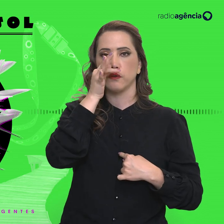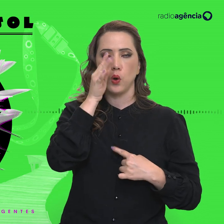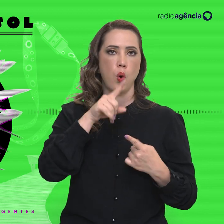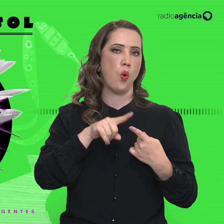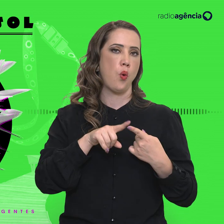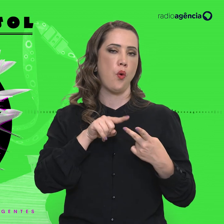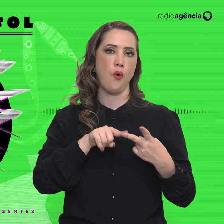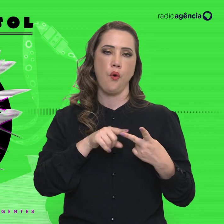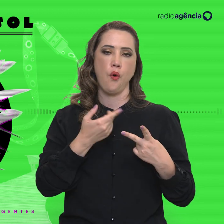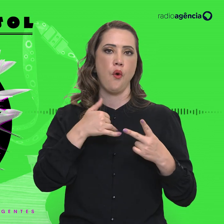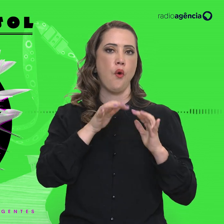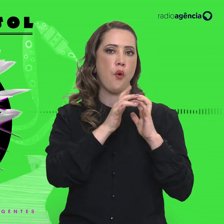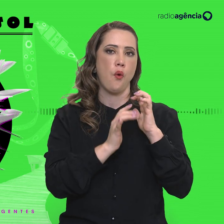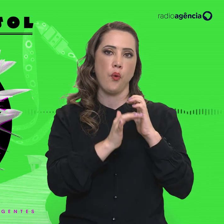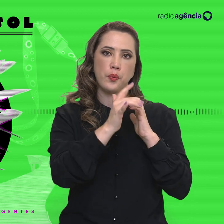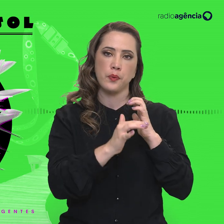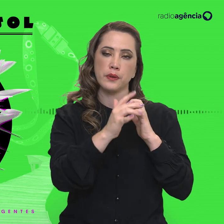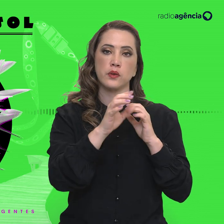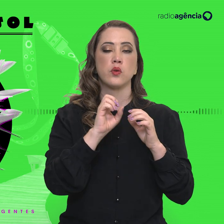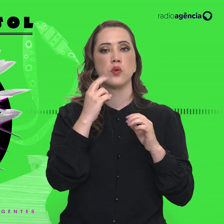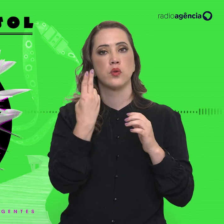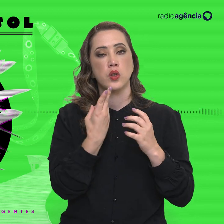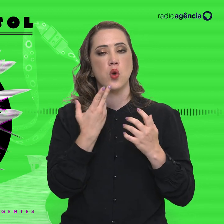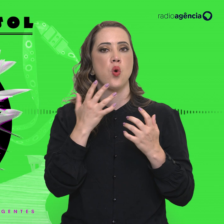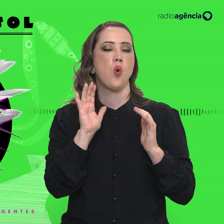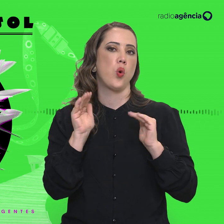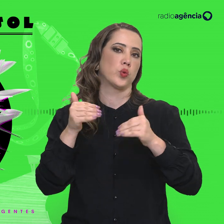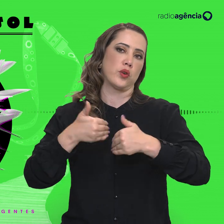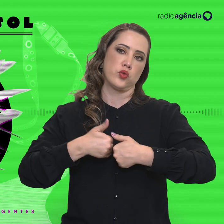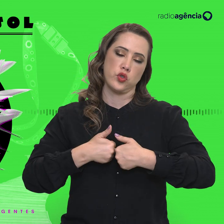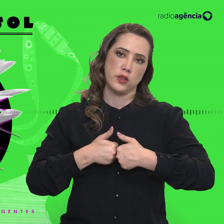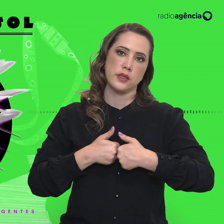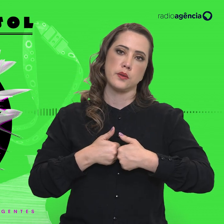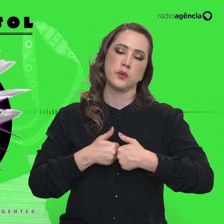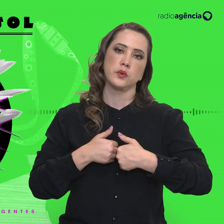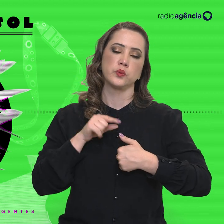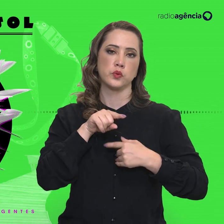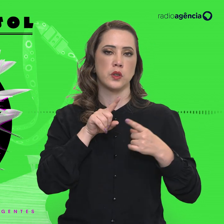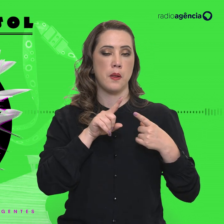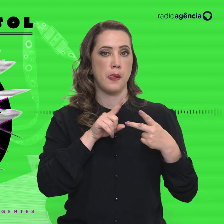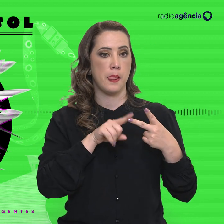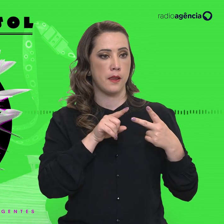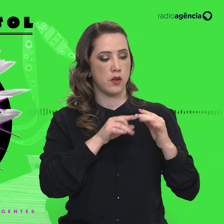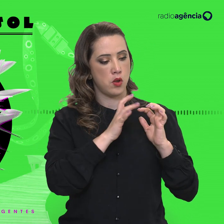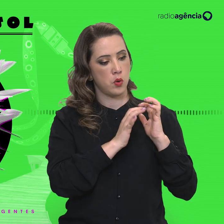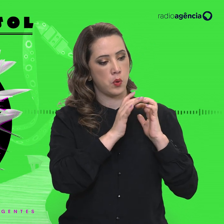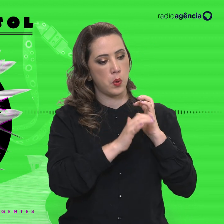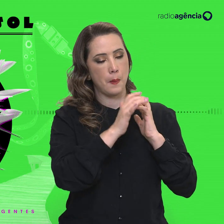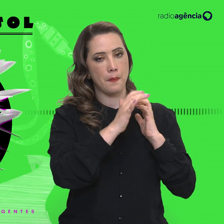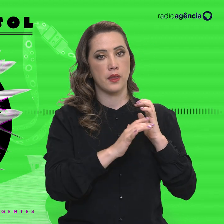seja da neurodiversidade ou seja do autismo. [O colar da] Neurodiversidade, gente, é aquele lacinho, tá?